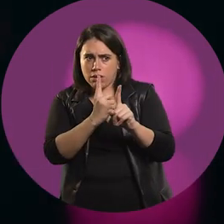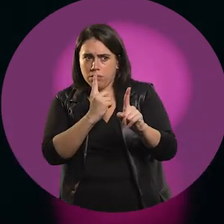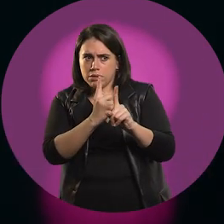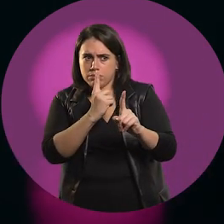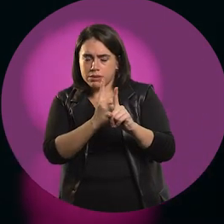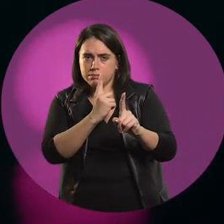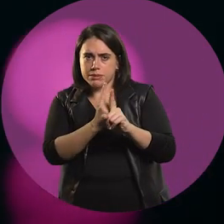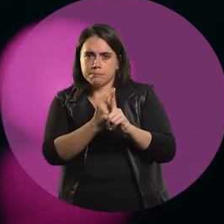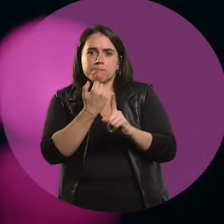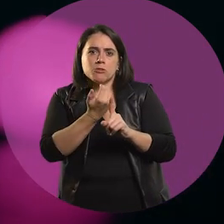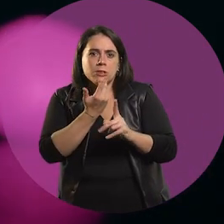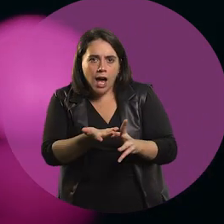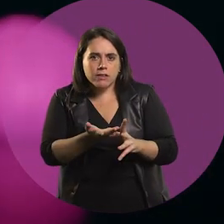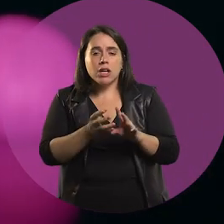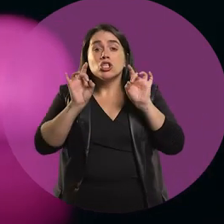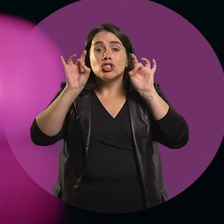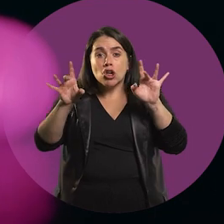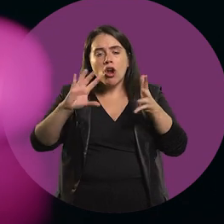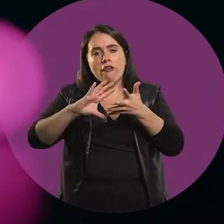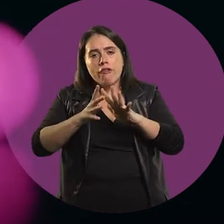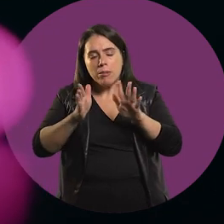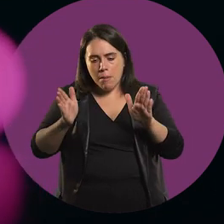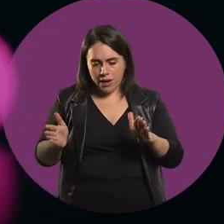O sea, no te preparan para nada por fuera del contenido